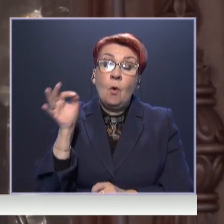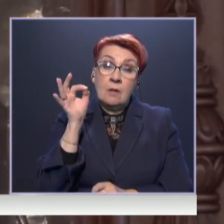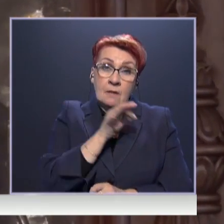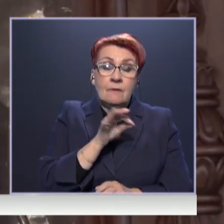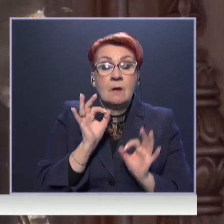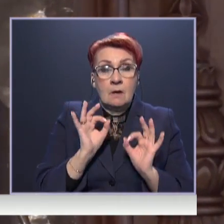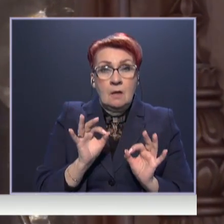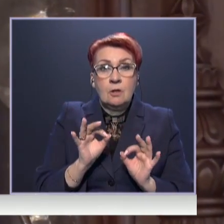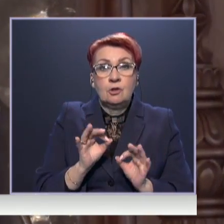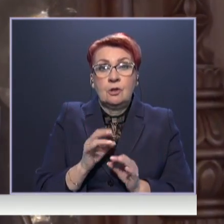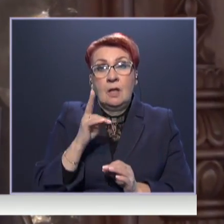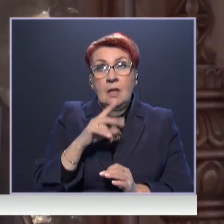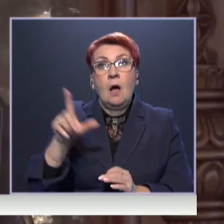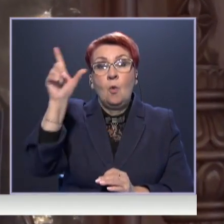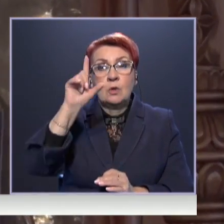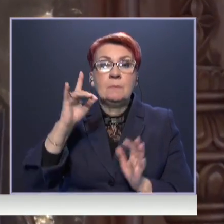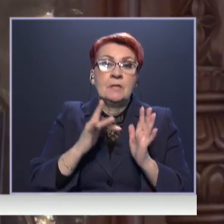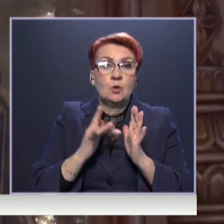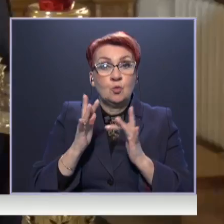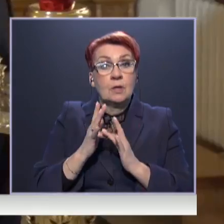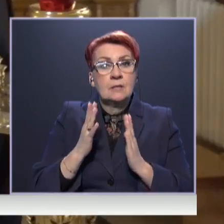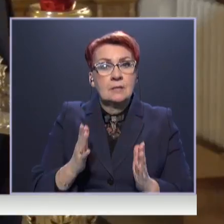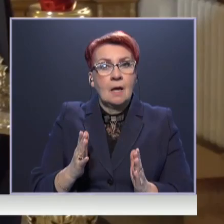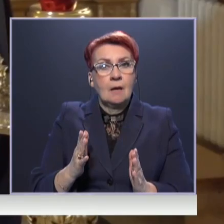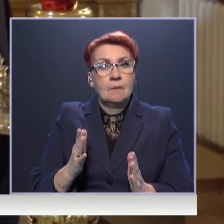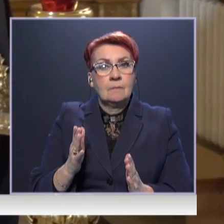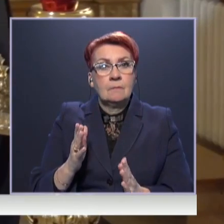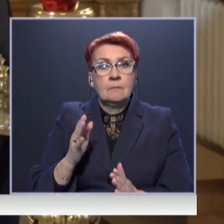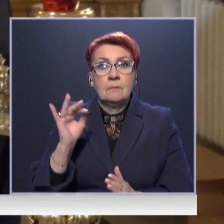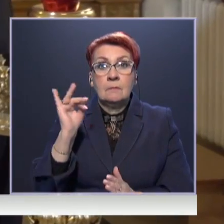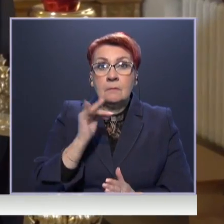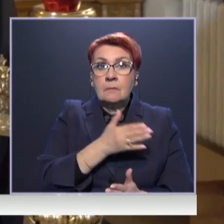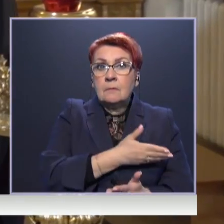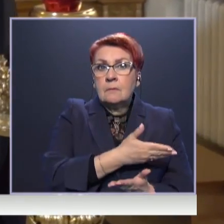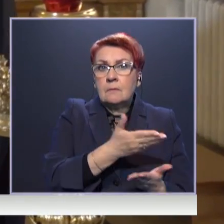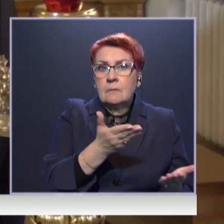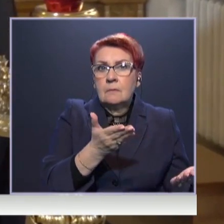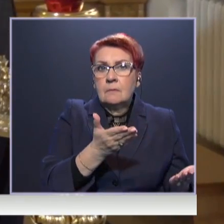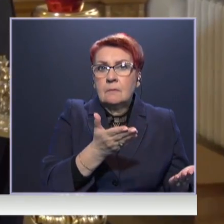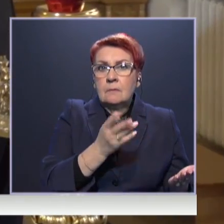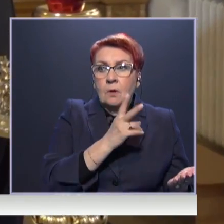же на Господа Иисуса Христа чем привел спрашивающих